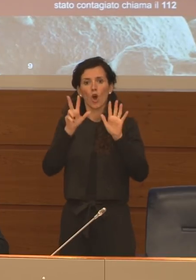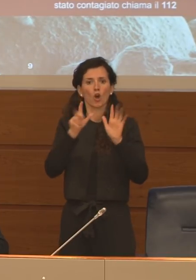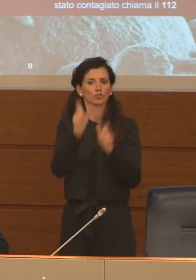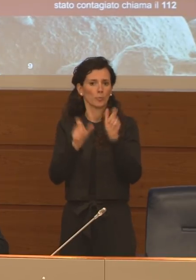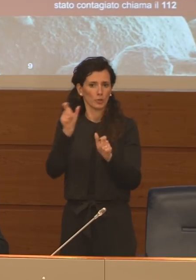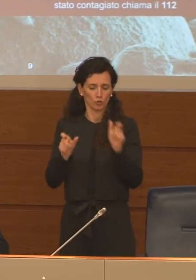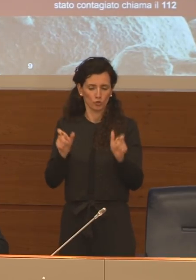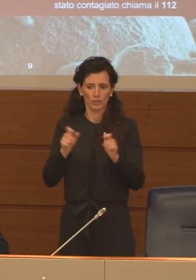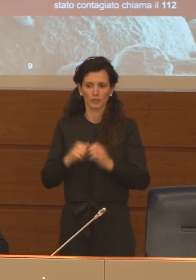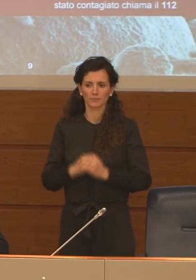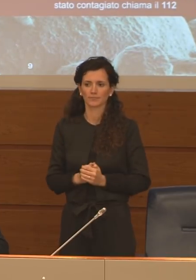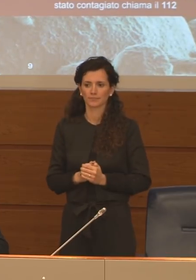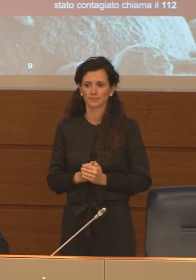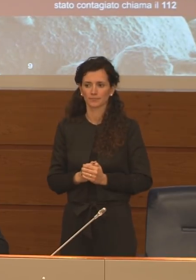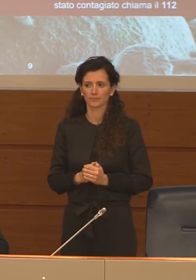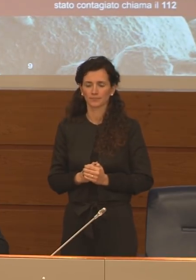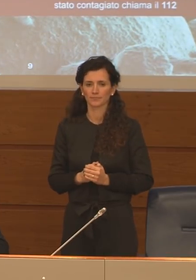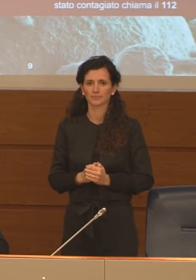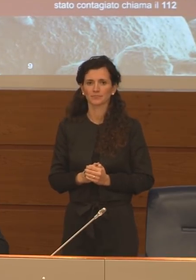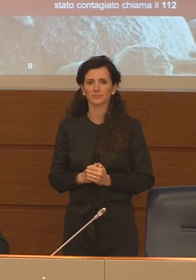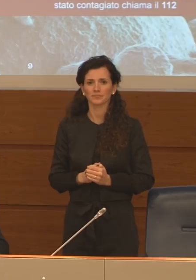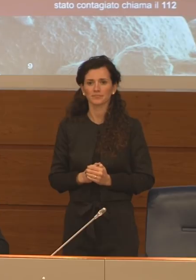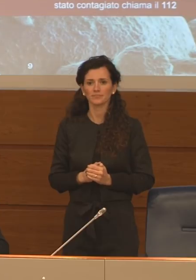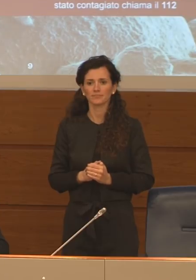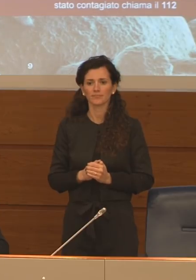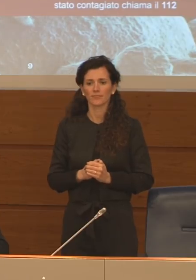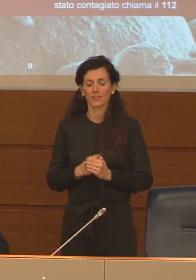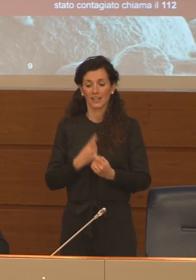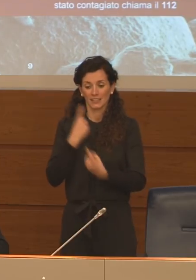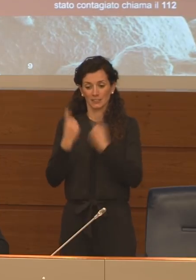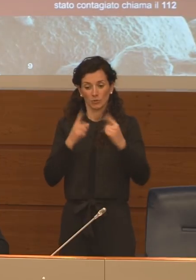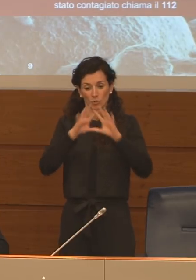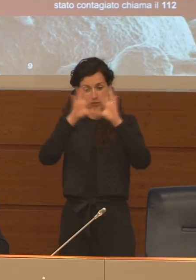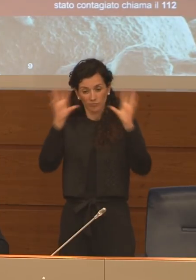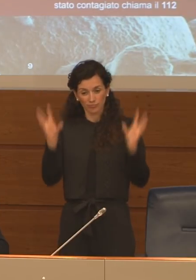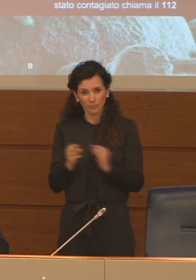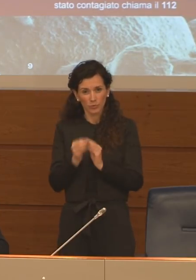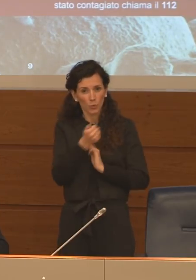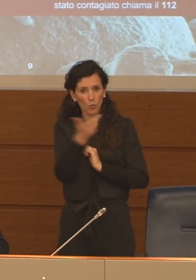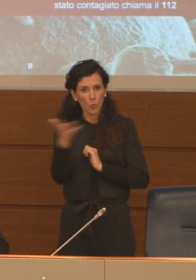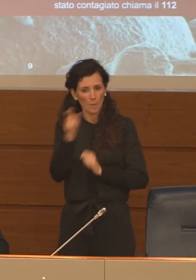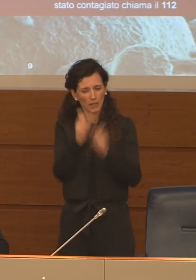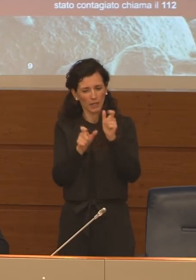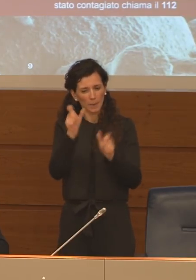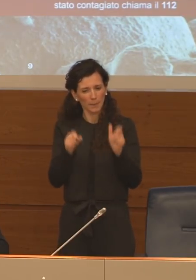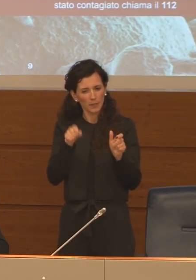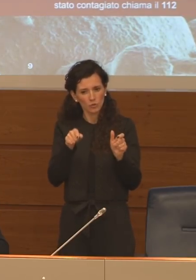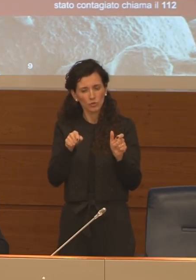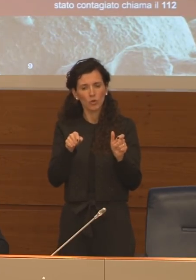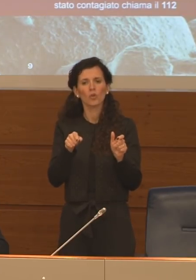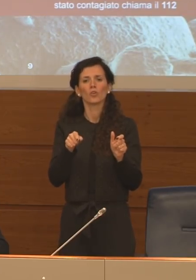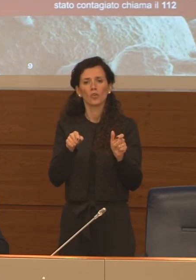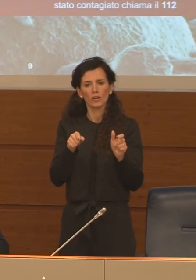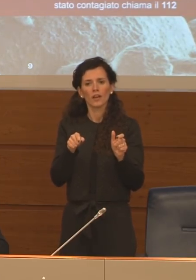Sostanzialmente questo quadro che abbiamo rappresentato è gestito dai